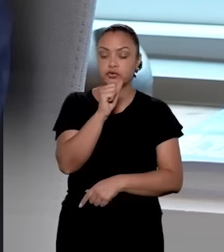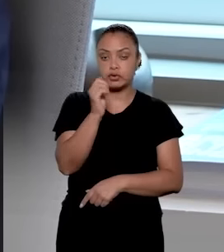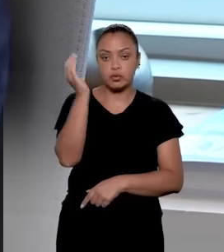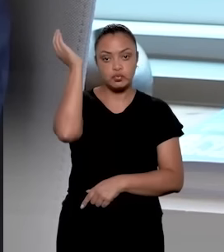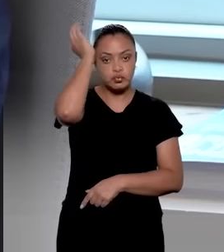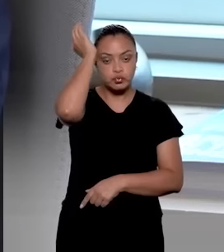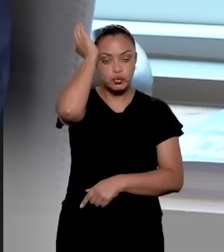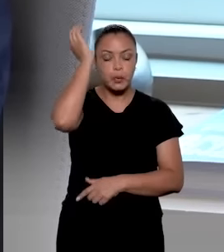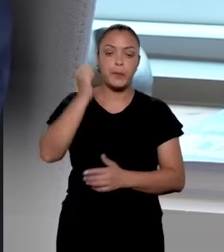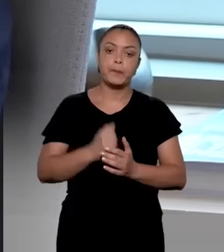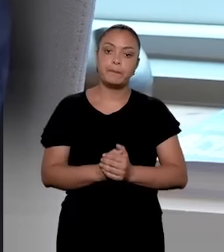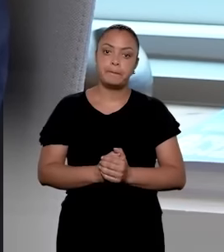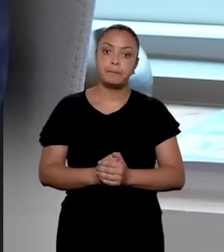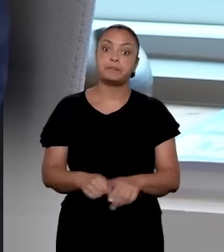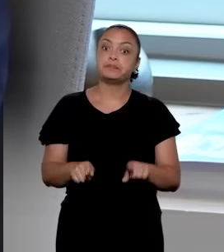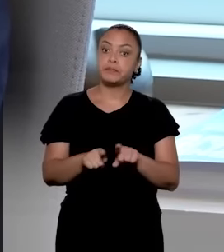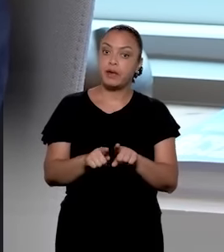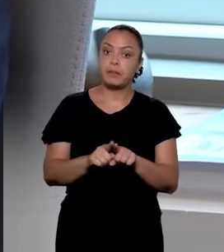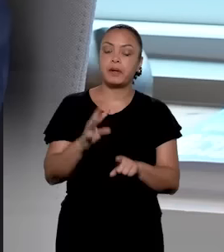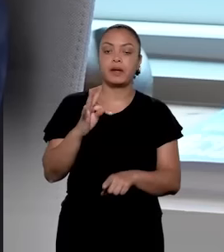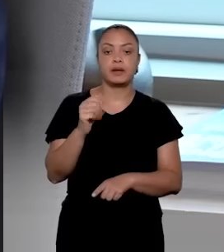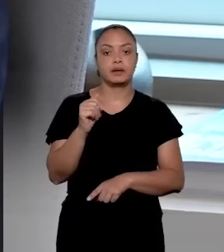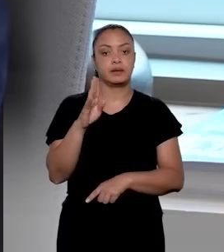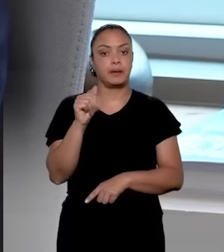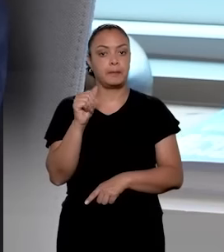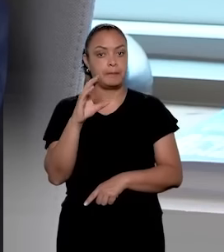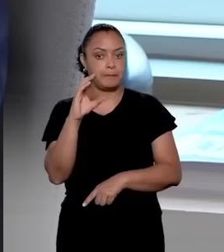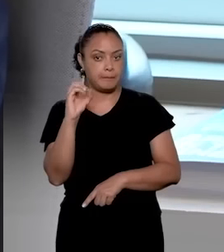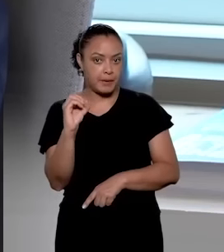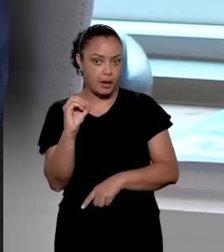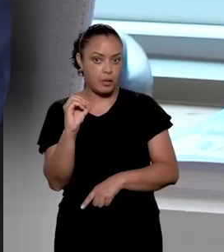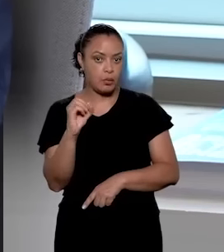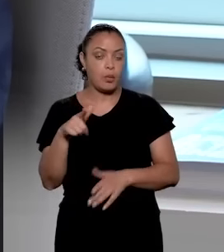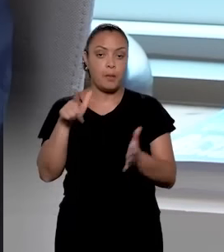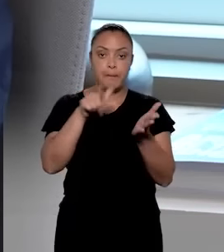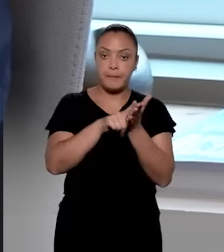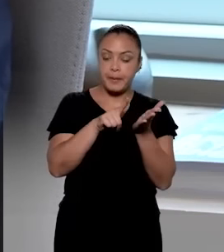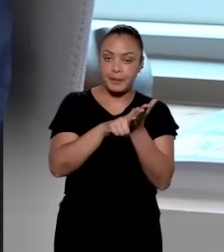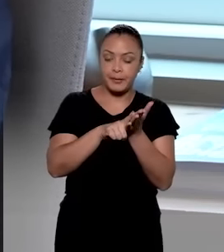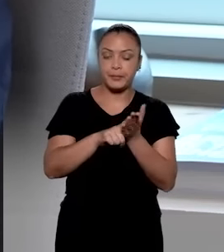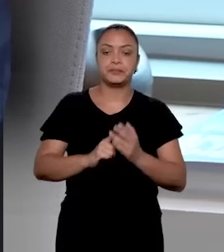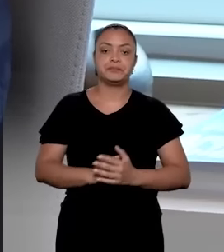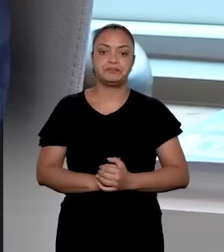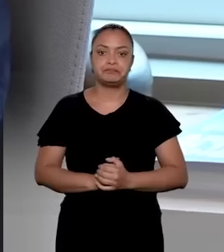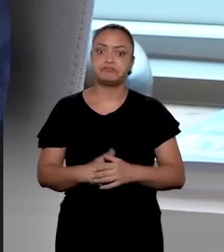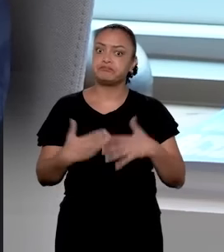de laranja, estou falando em alimentos. Também somos em tabaco e também somos em celulose,